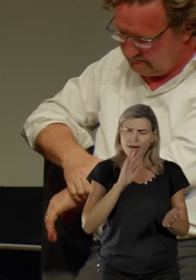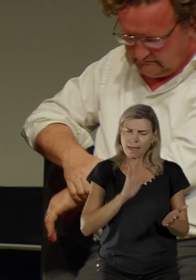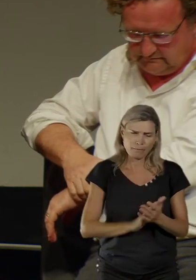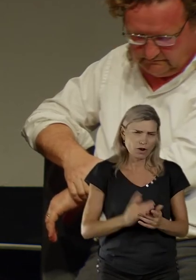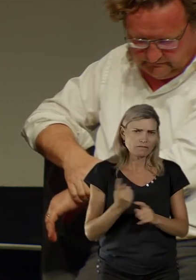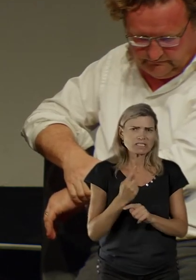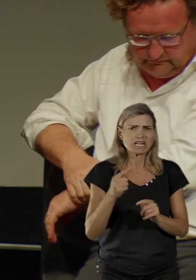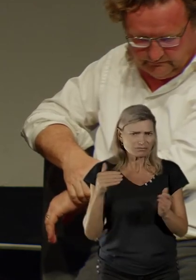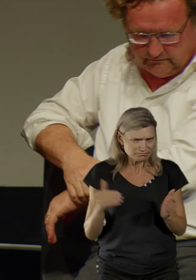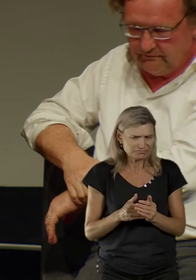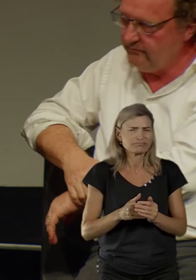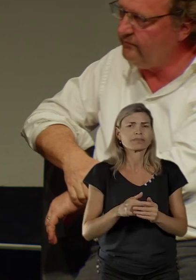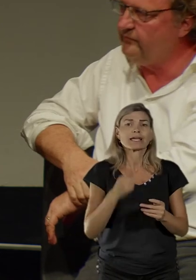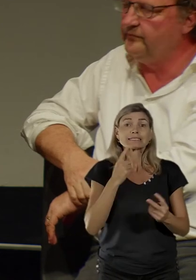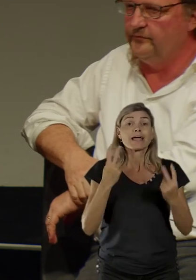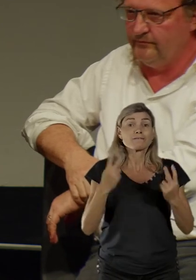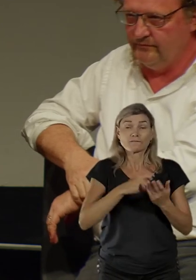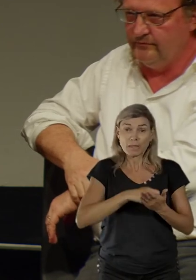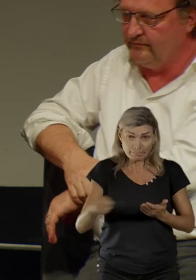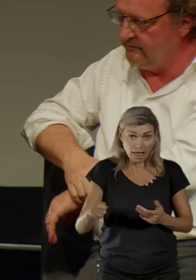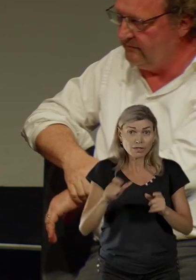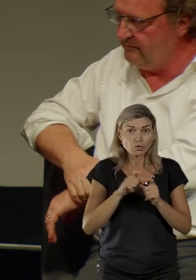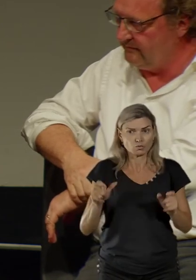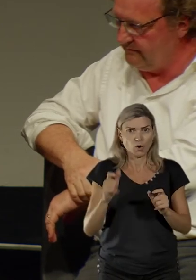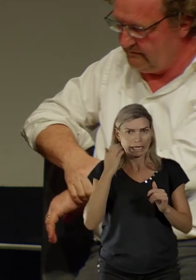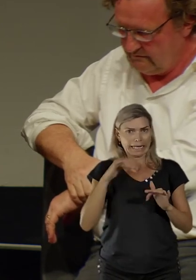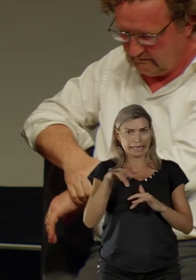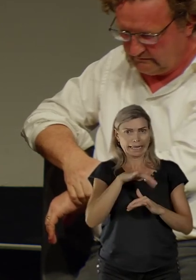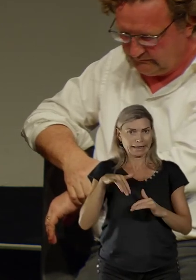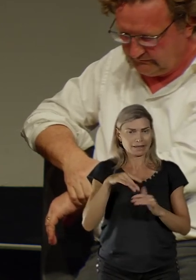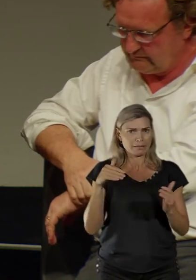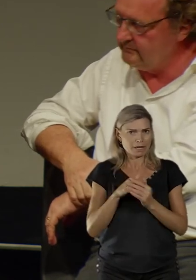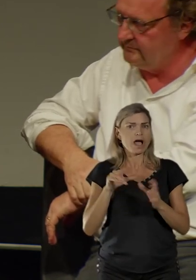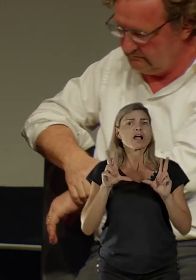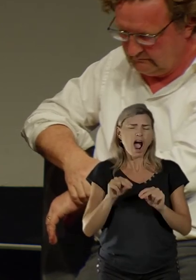že, aby ta linka měla smysl za současné energie města, je nutné ji směřovat do centra.